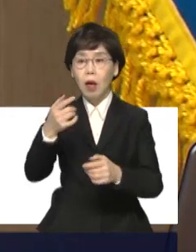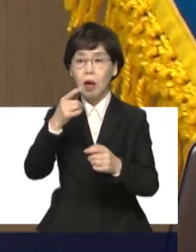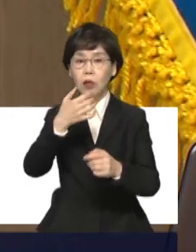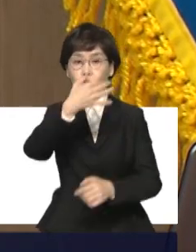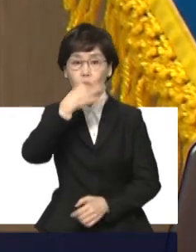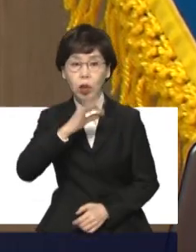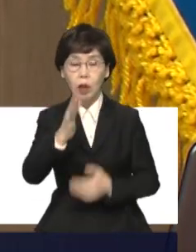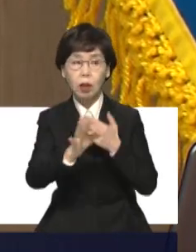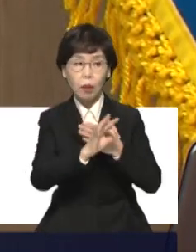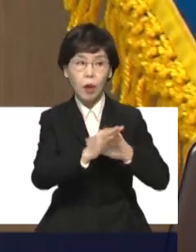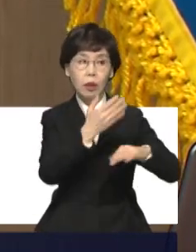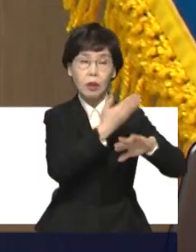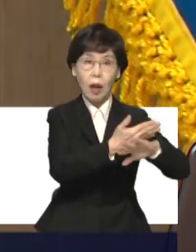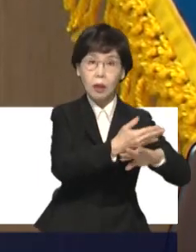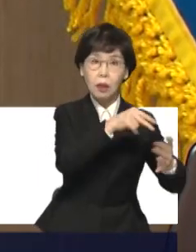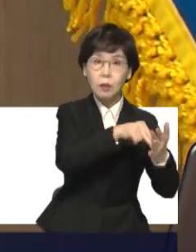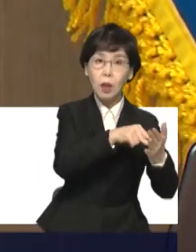그만큼 더 잃는 제로섬의 관계가 아닙니다.